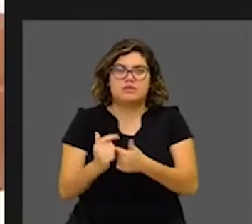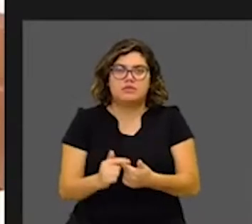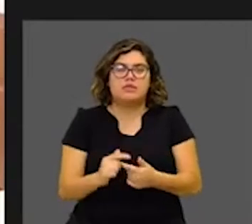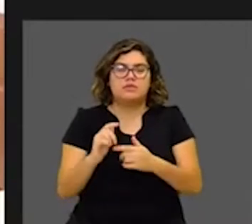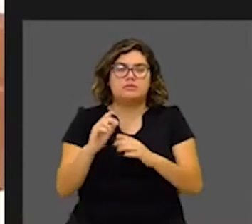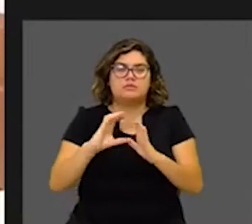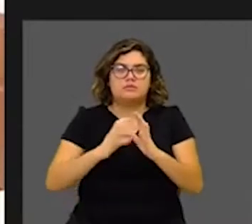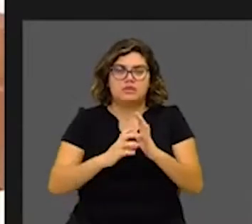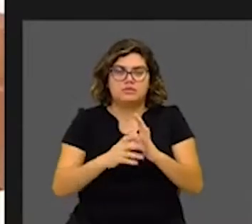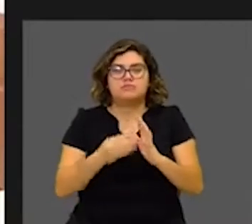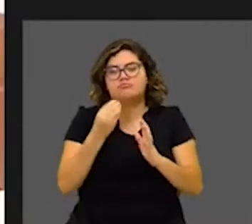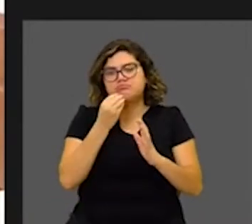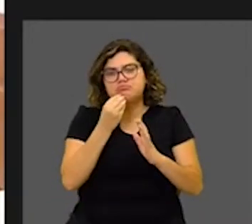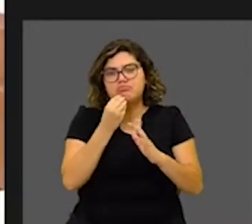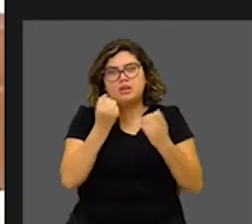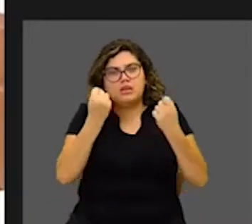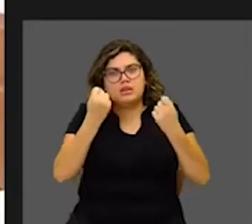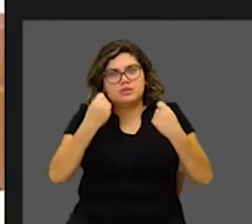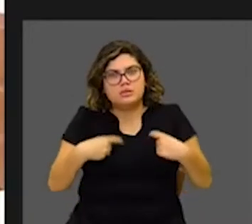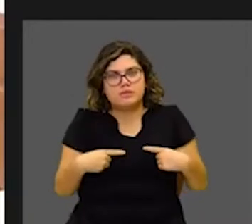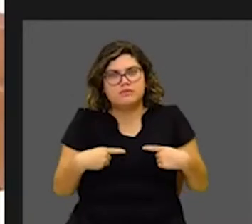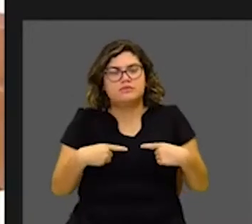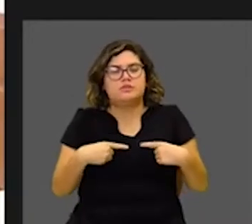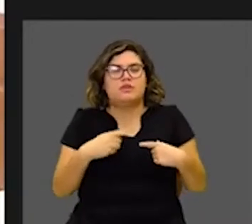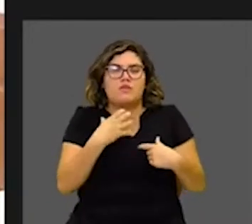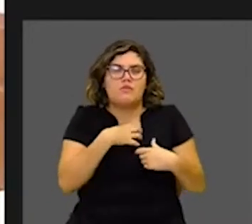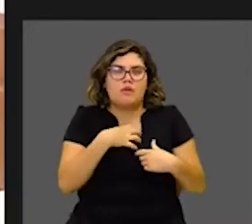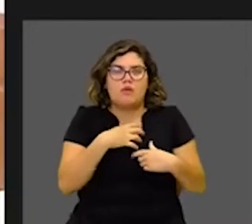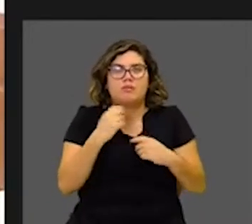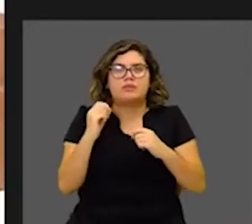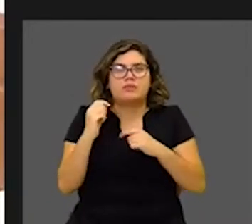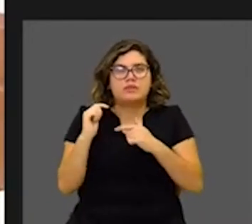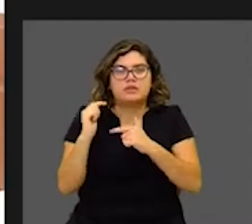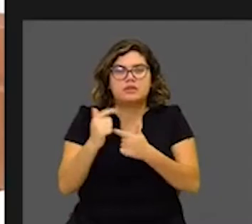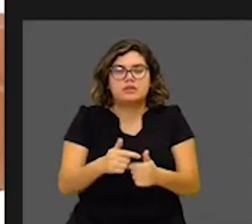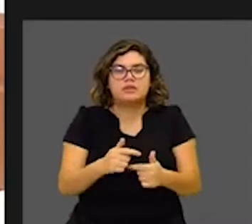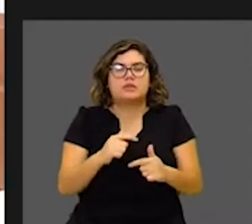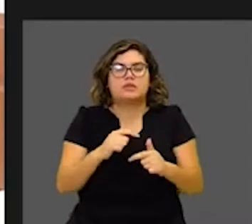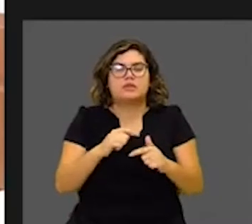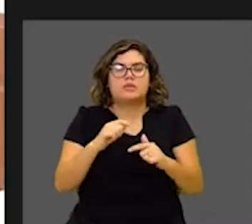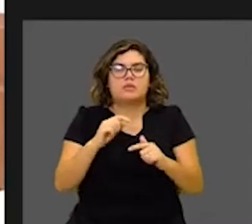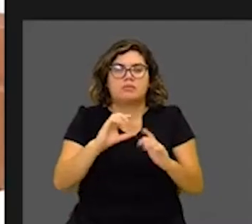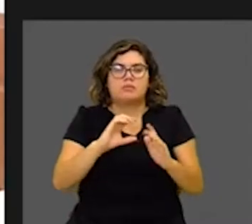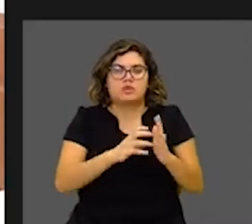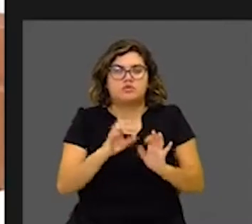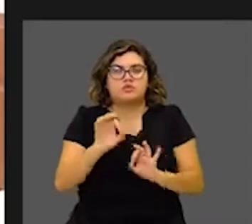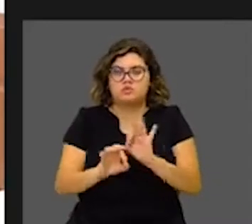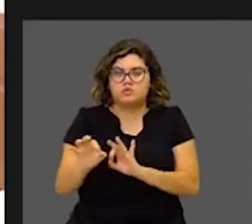obviamente desafiam a forma como tradicionalmente os partidos se organizam então também aqui para